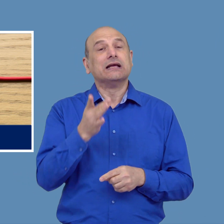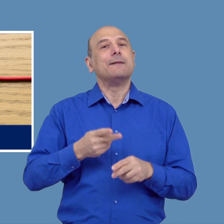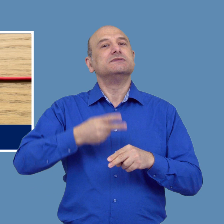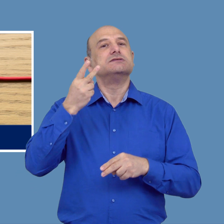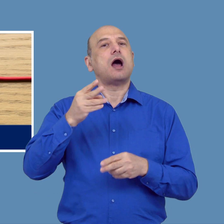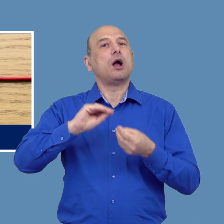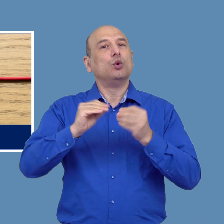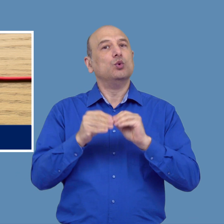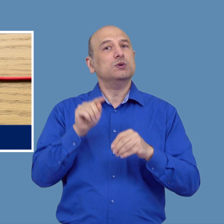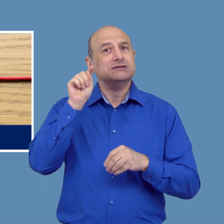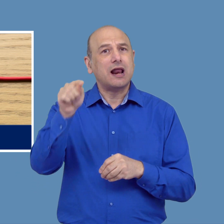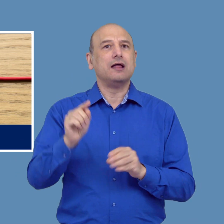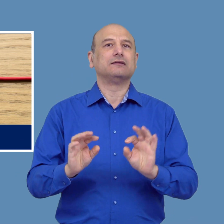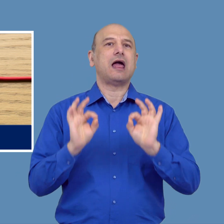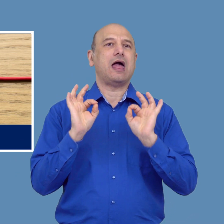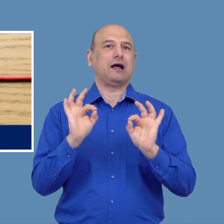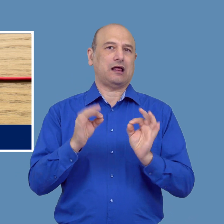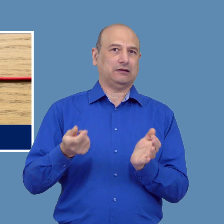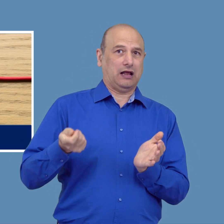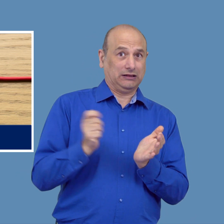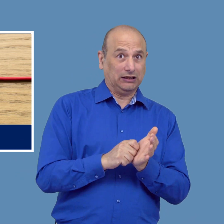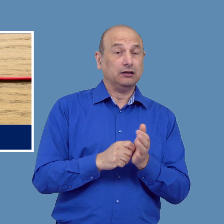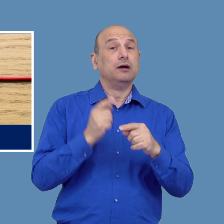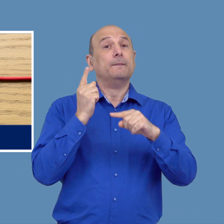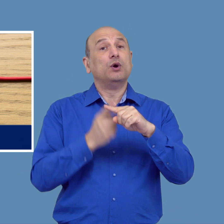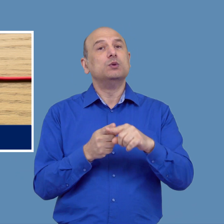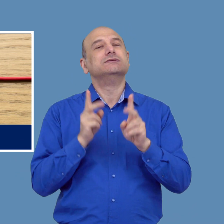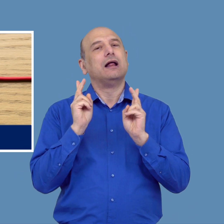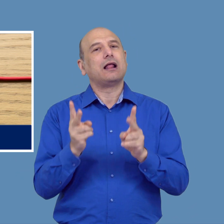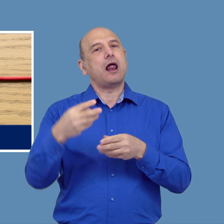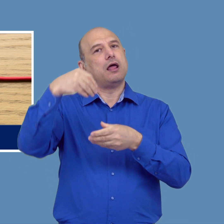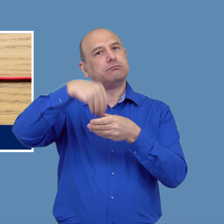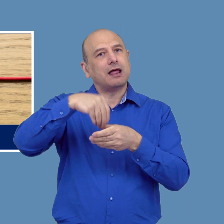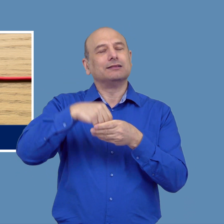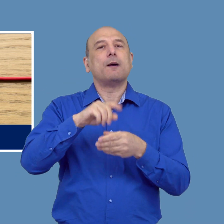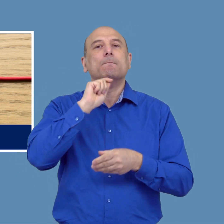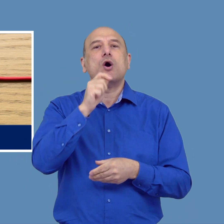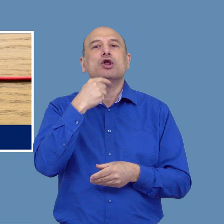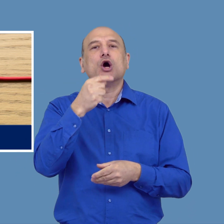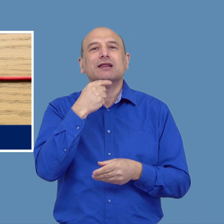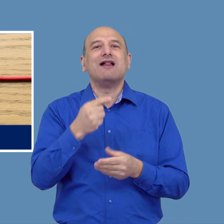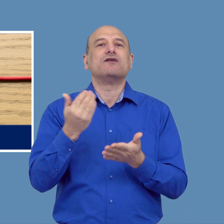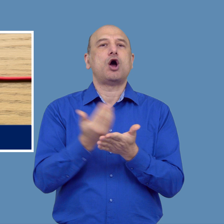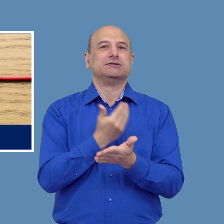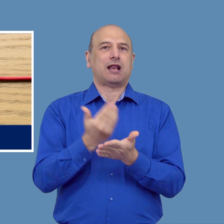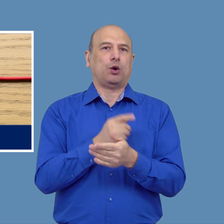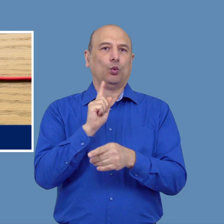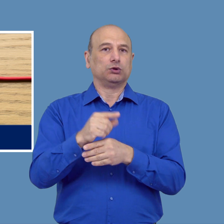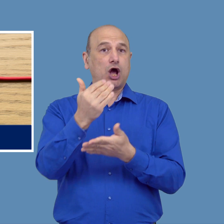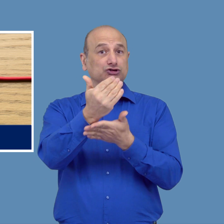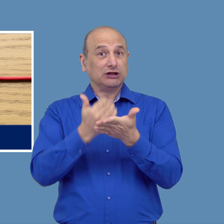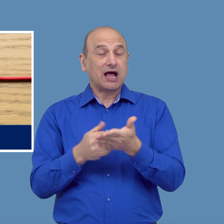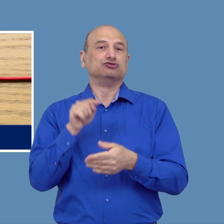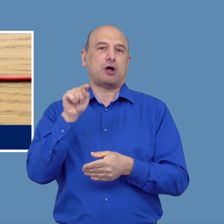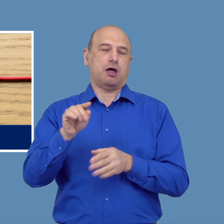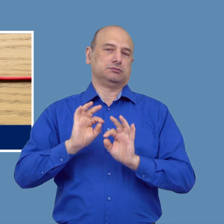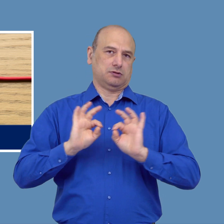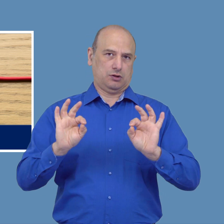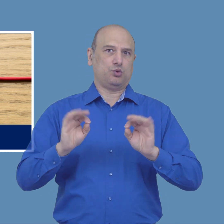lehetőség szerint szaküzletben vásároljunk, magyar nyelvű használati utasítással rendelkező terméket válasszunk.